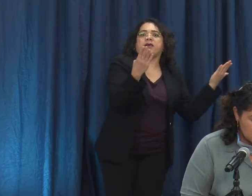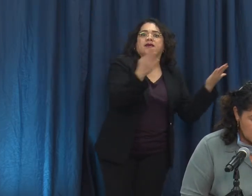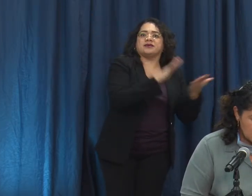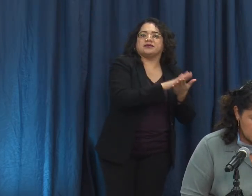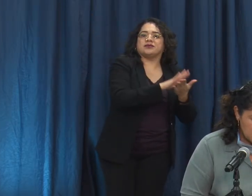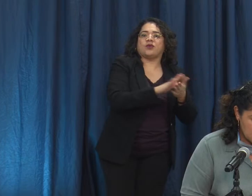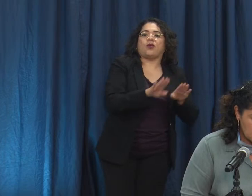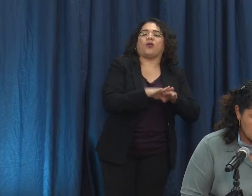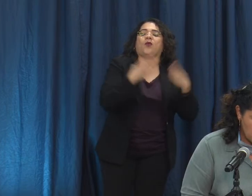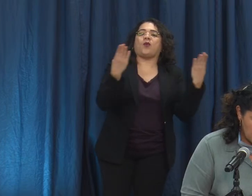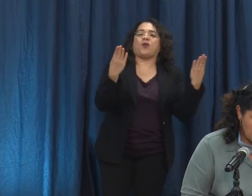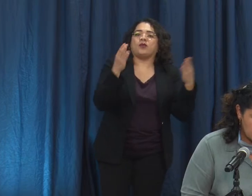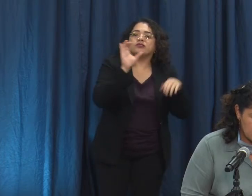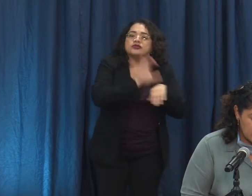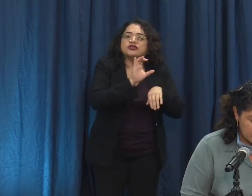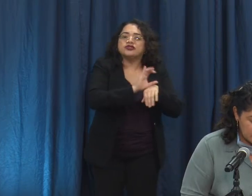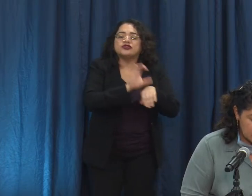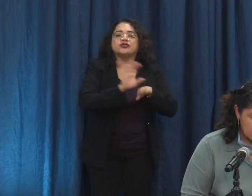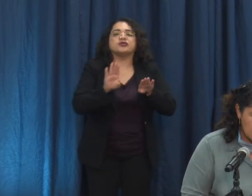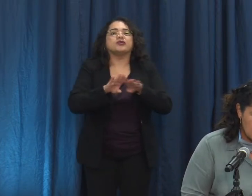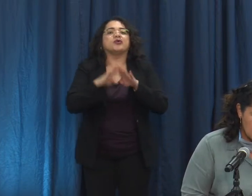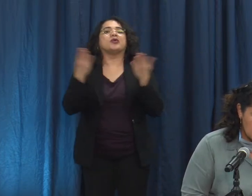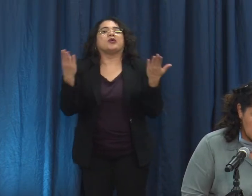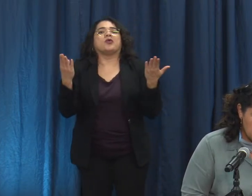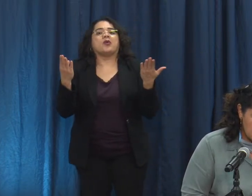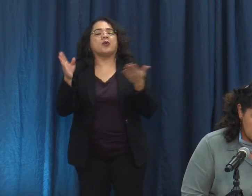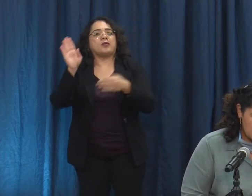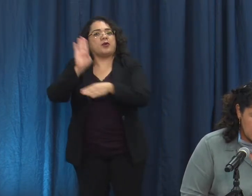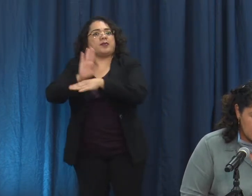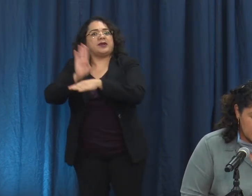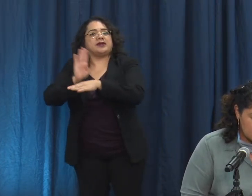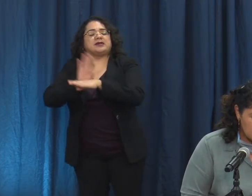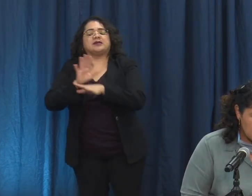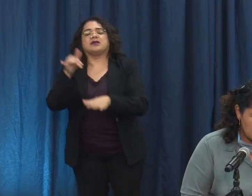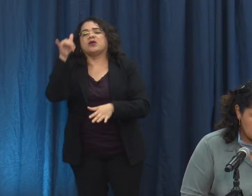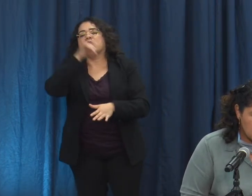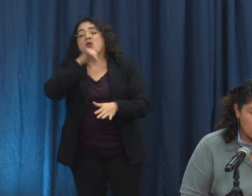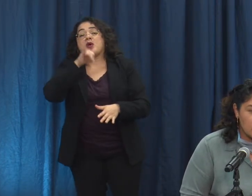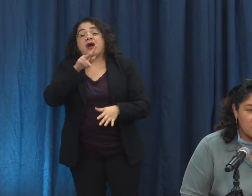Eva's yah BRE Aaron escuelas Iglesias impresses elvirus regreso con una